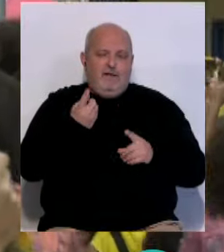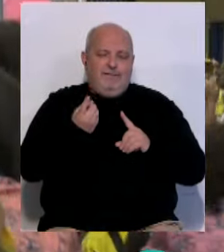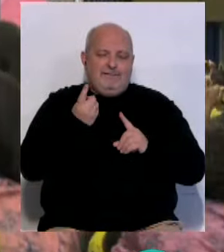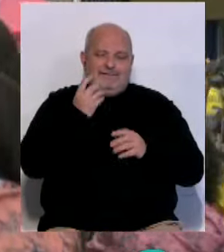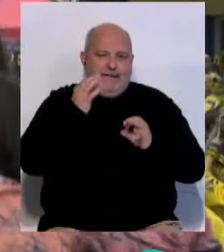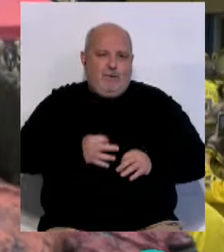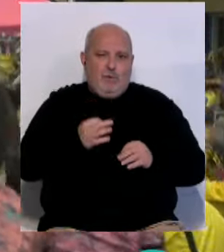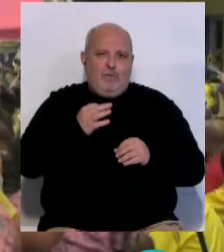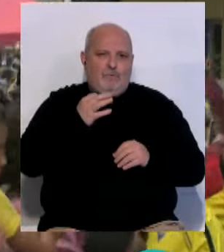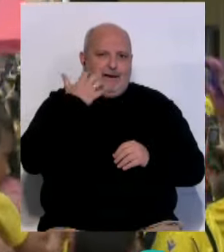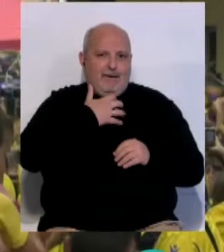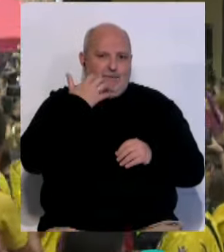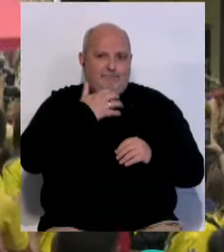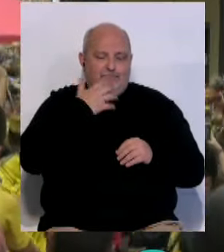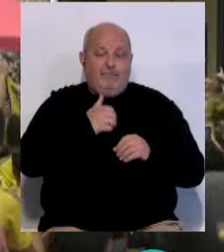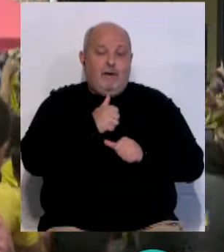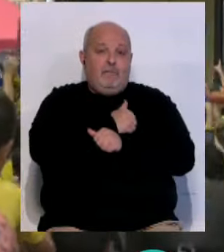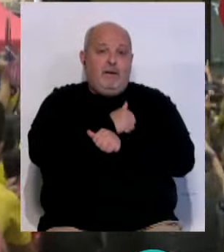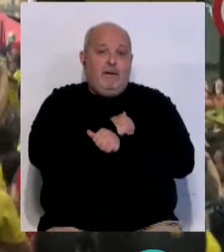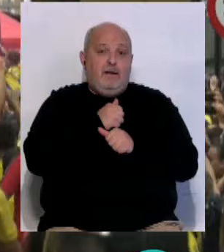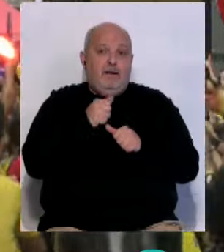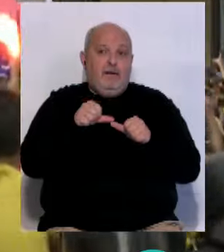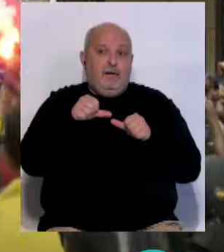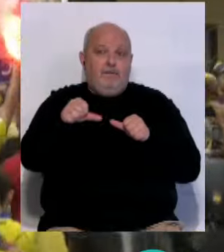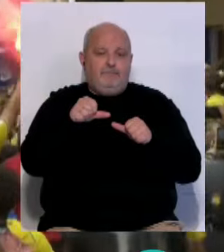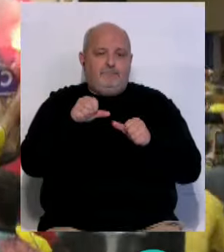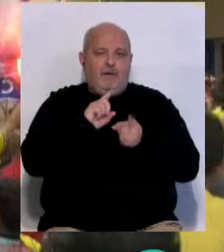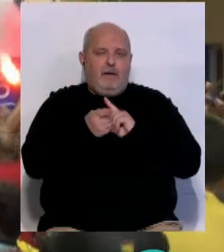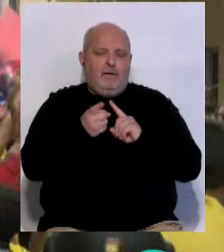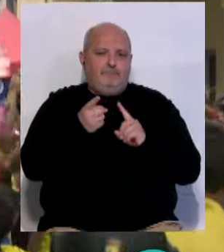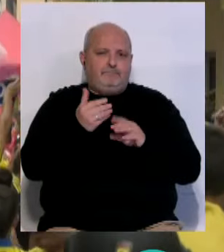enrarecido y y esperemos por el bien de todos que que nos pongamos pronto por delante en el marcador